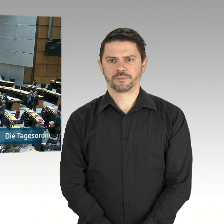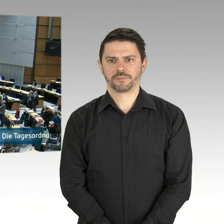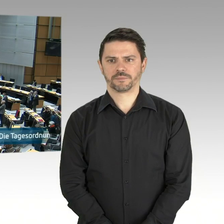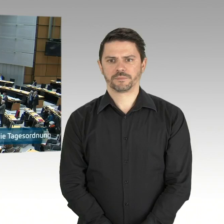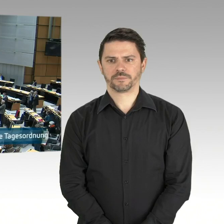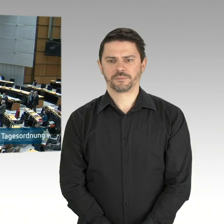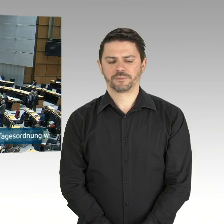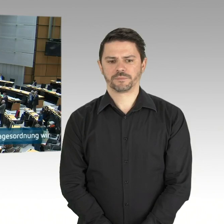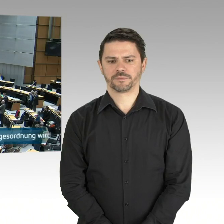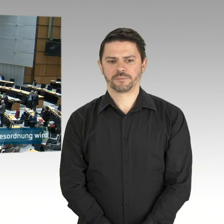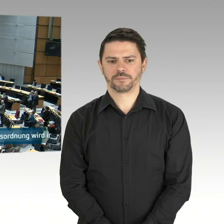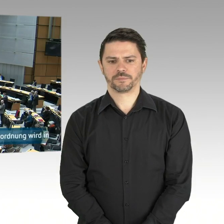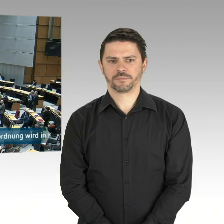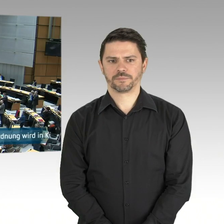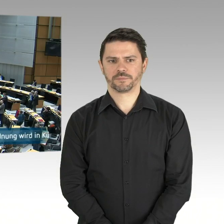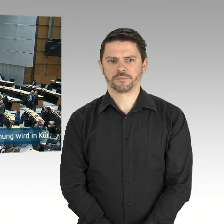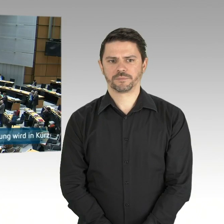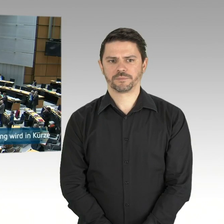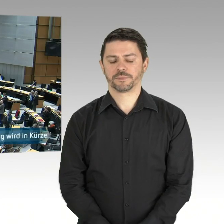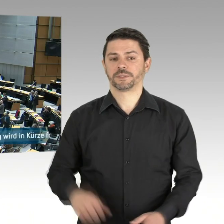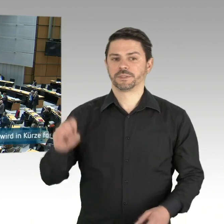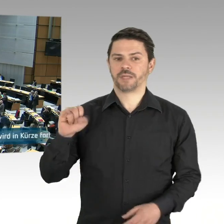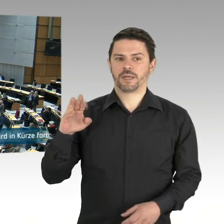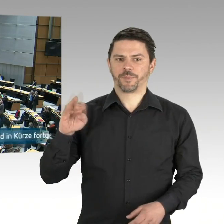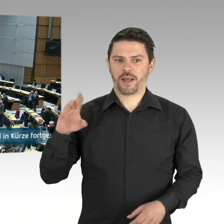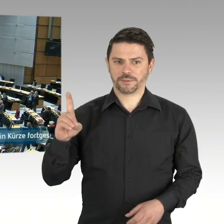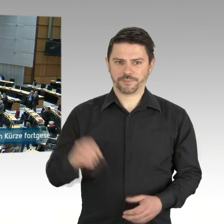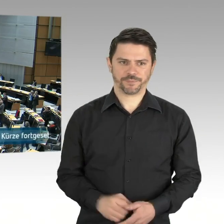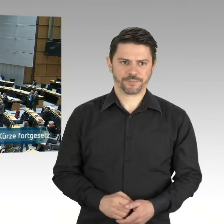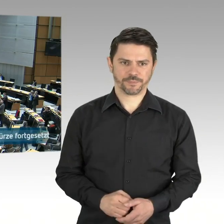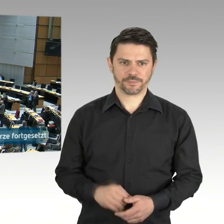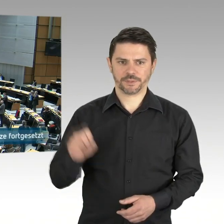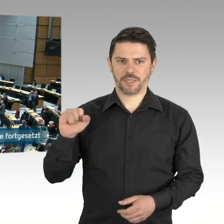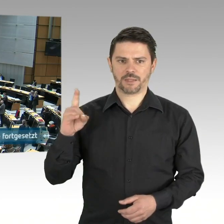Frau Cornelia Seibeld. Frau Katrin Seidel. Herr Roman Simon.